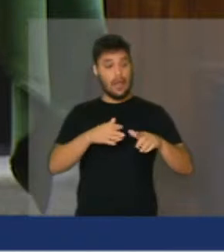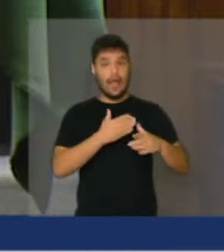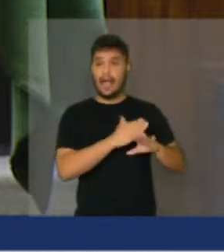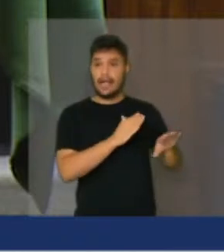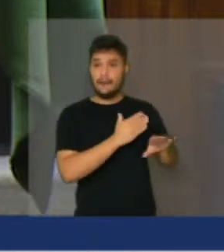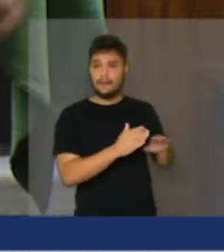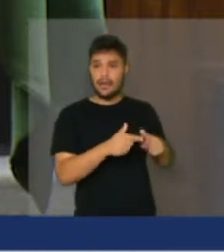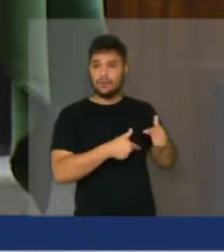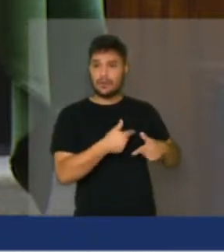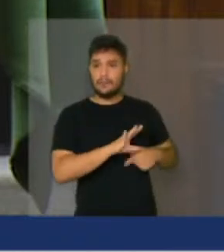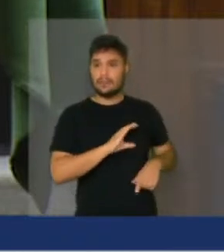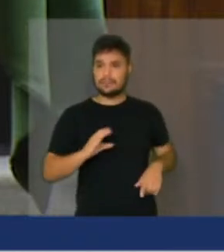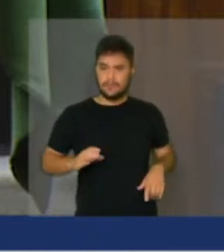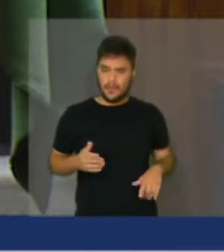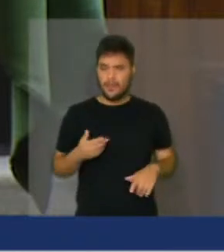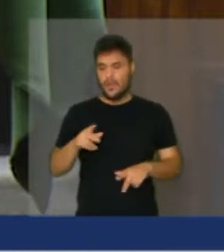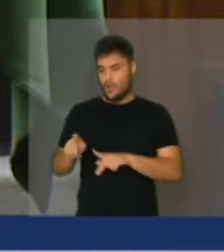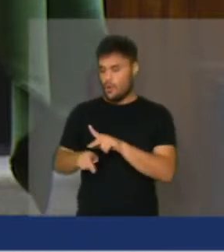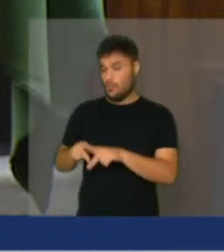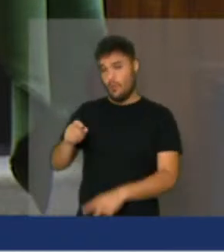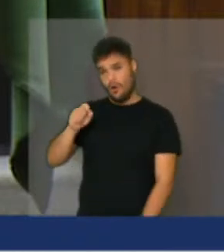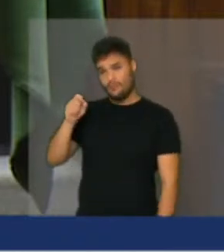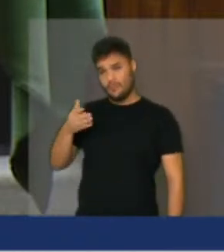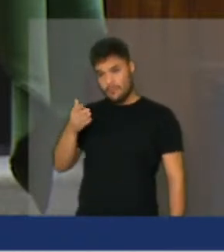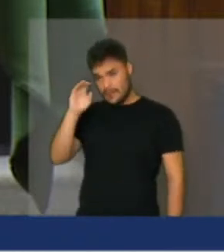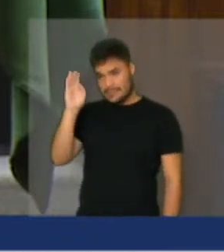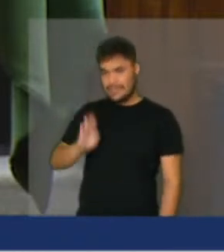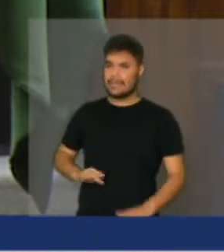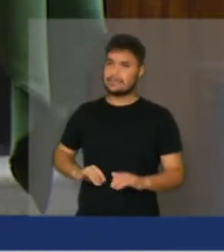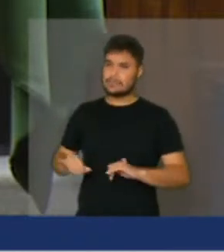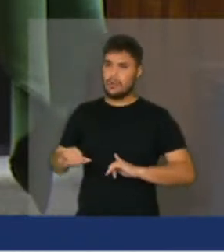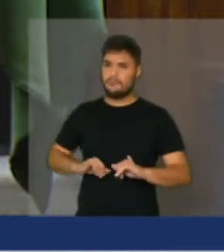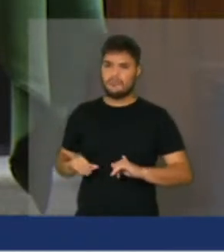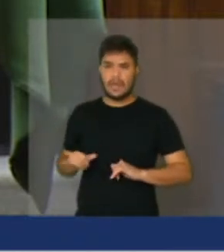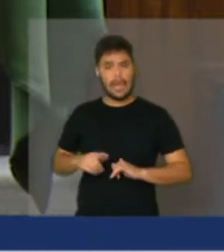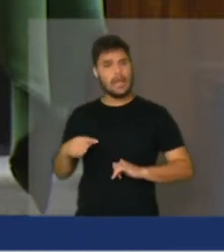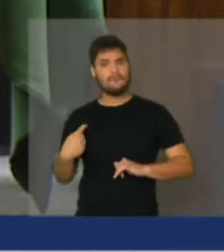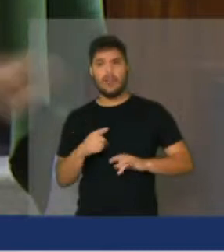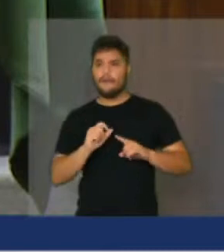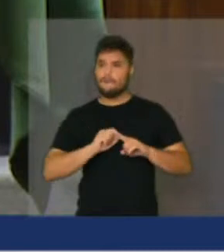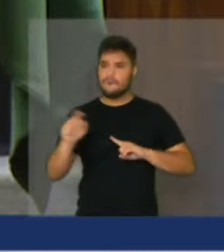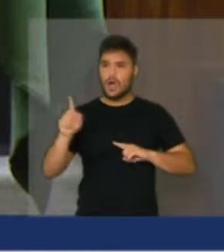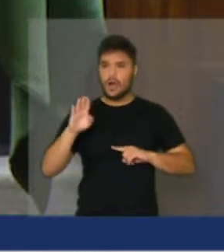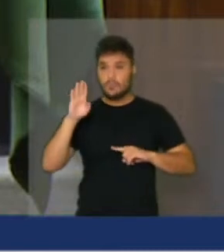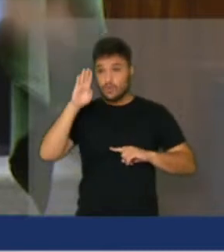RUA SOFRENDO, NÓS ESTAMOS DIZENDO FORA BOLSONARO. MAS É PRECISO DIZER, FORA PAULO GUEDES, FORA... SENHOR